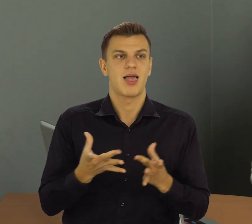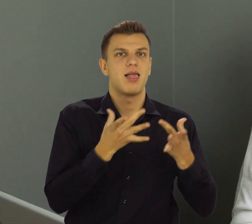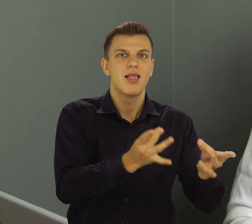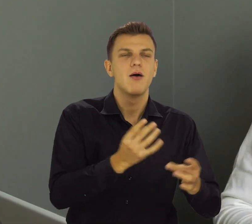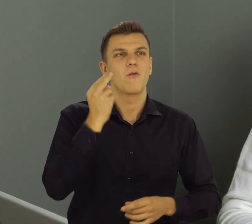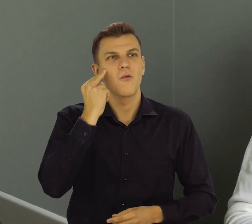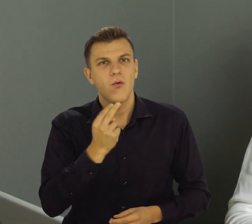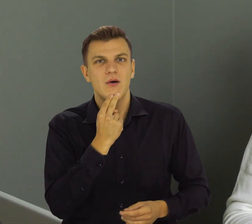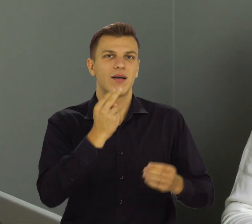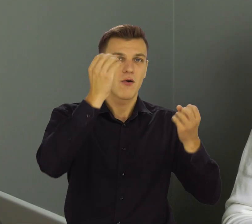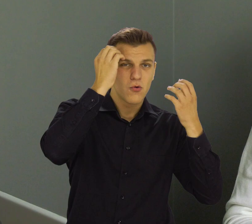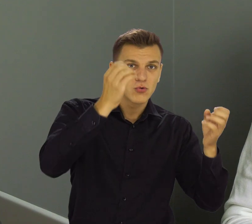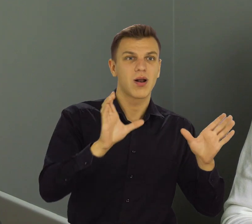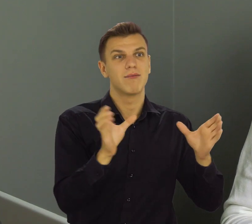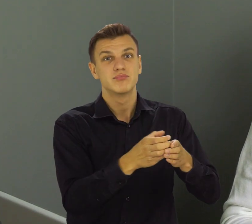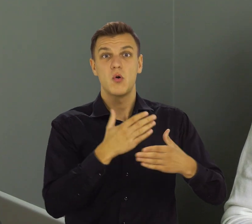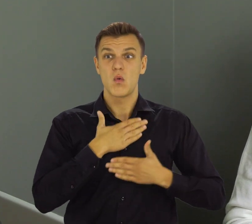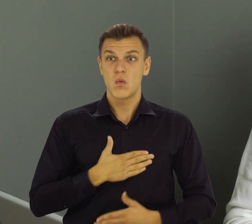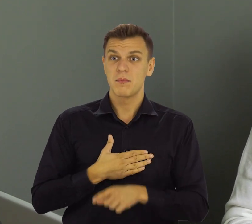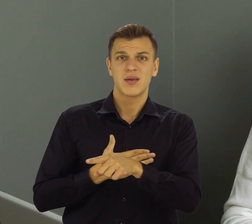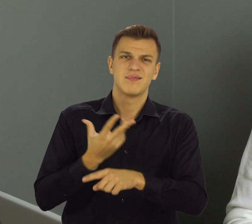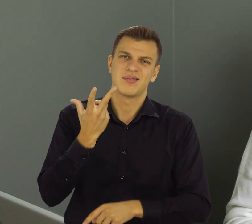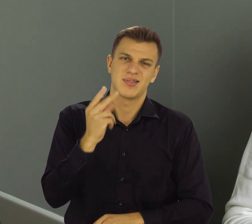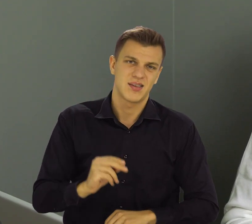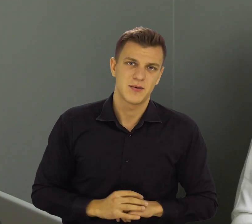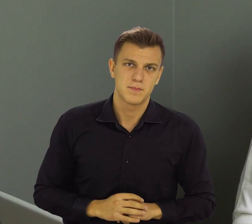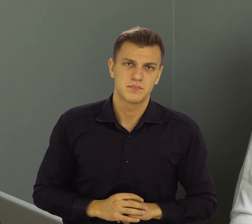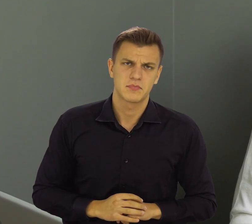Co jednak, gdy dziecko jest wychowywane przez rodziców niesłyszących?